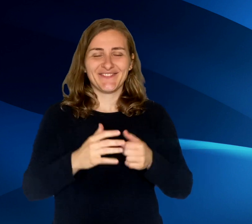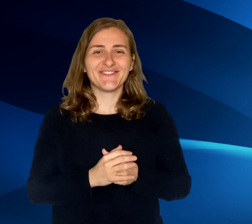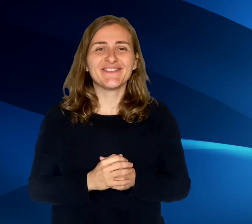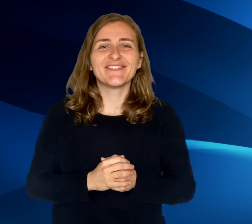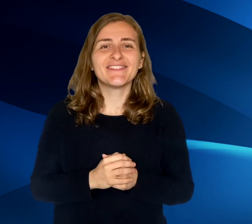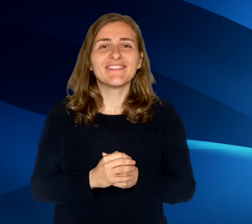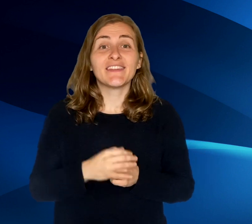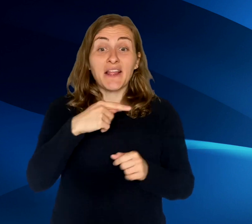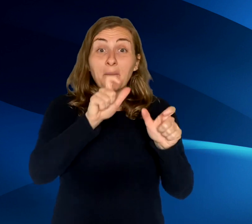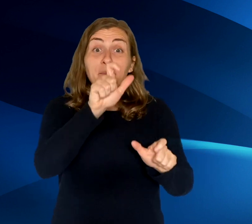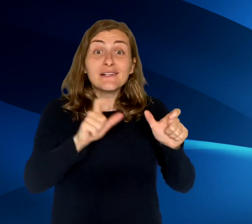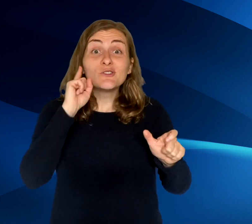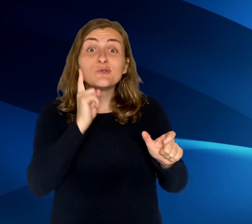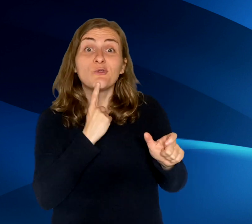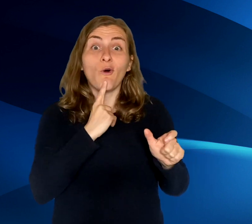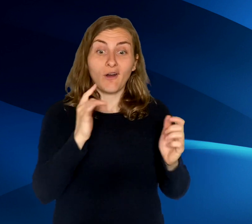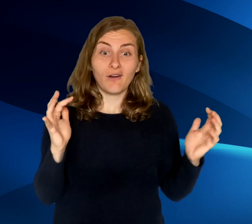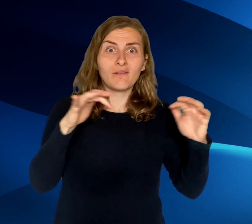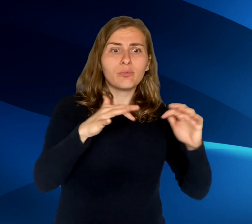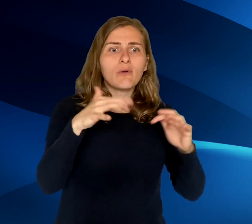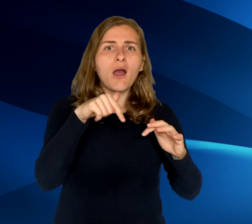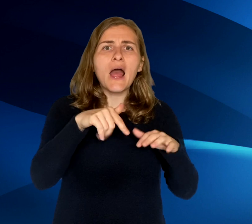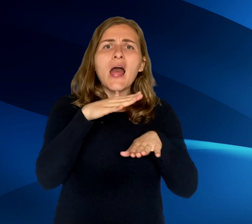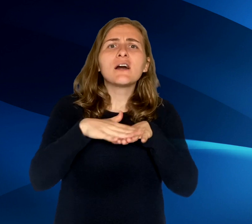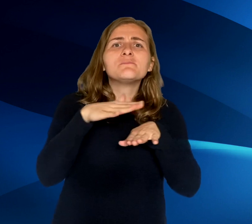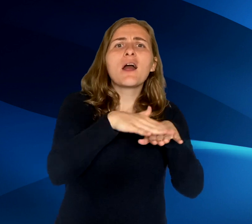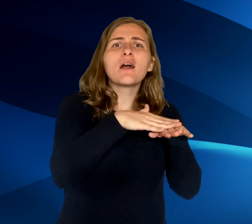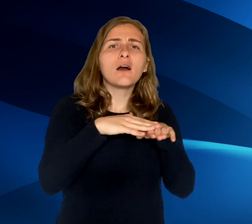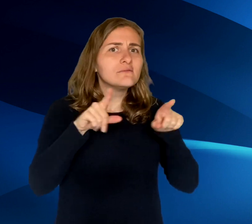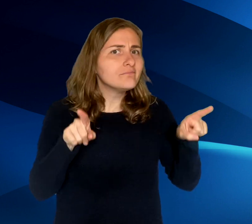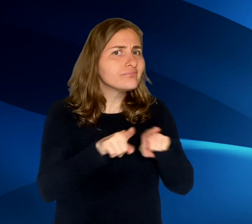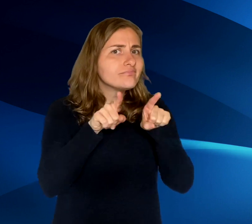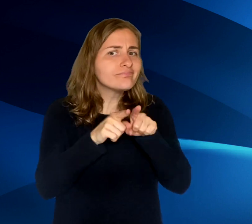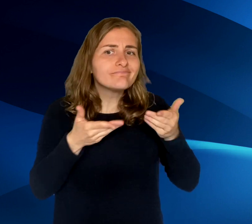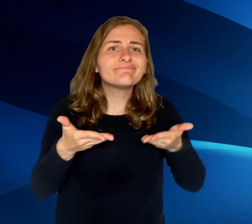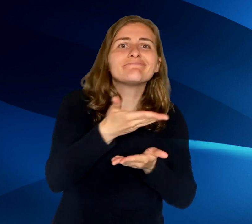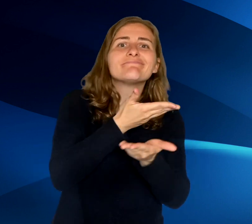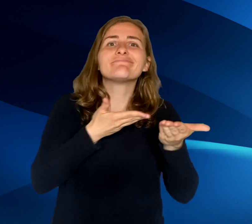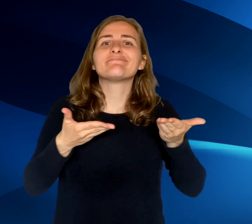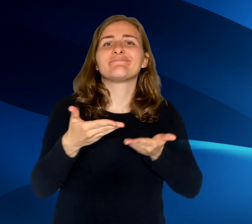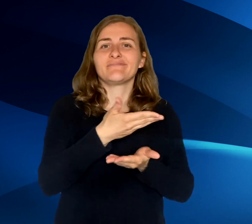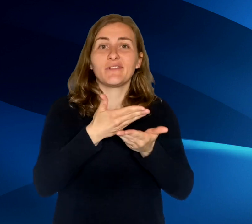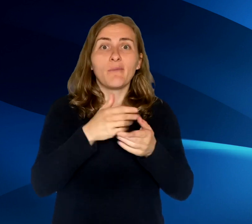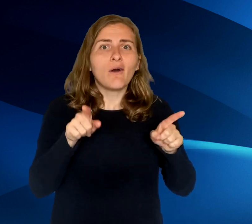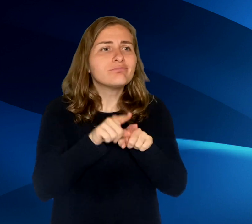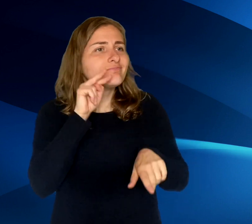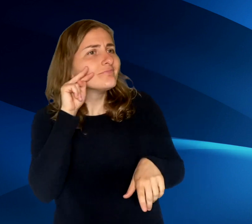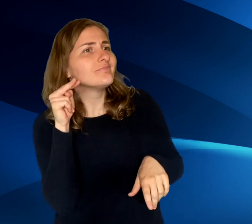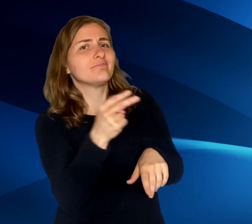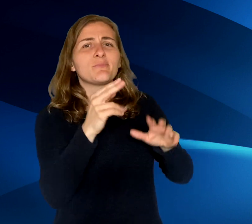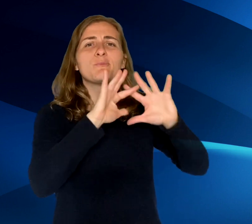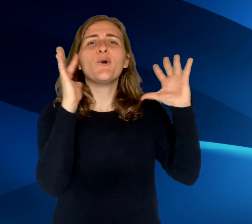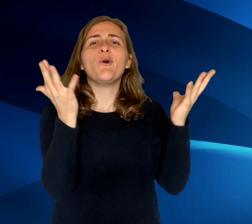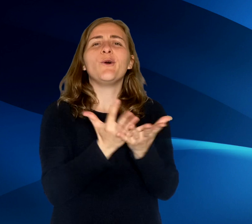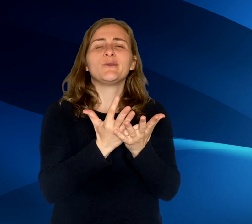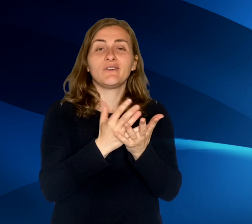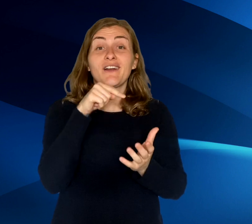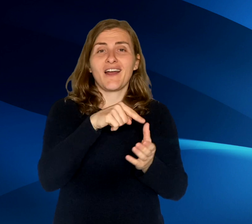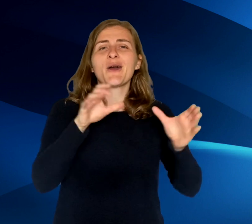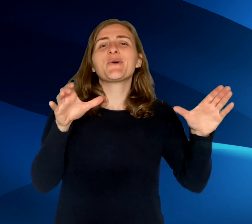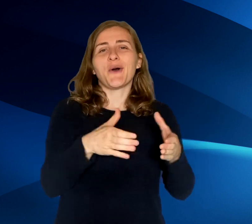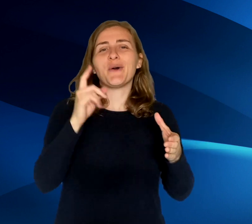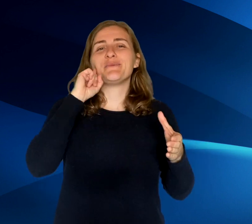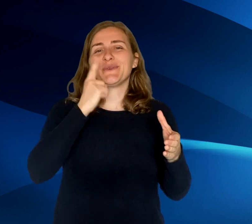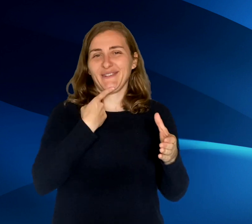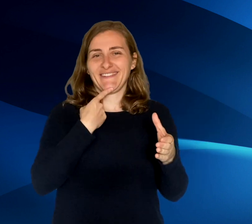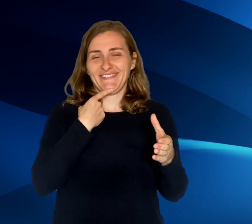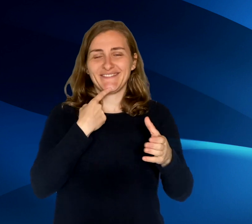Le comunità sorde si formano intorno alle esperienze condivise di persone sorde e alla loro unica prospettiva sul mondo.